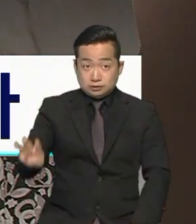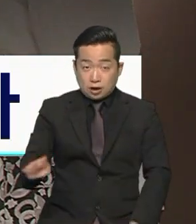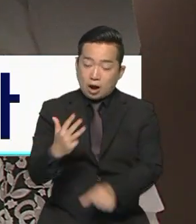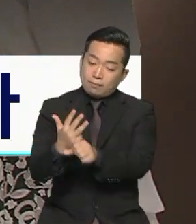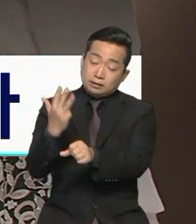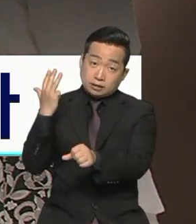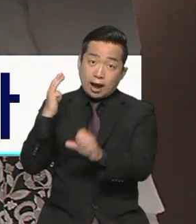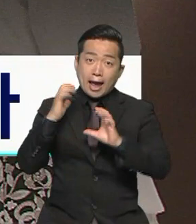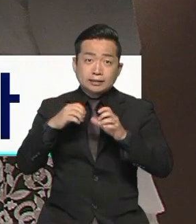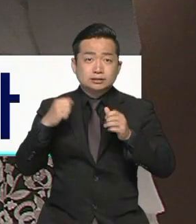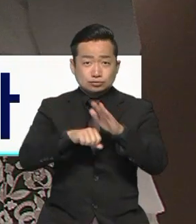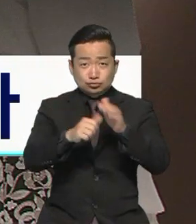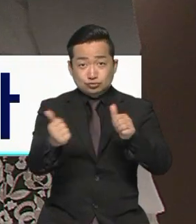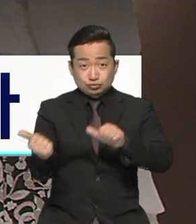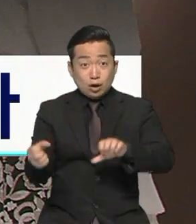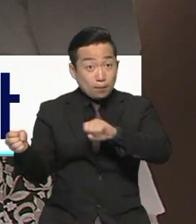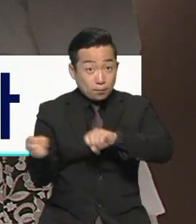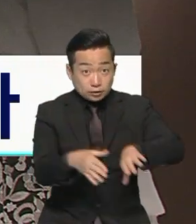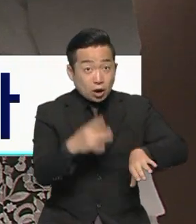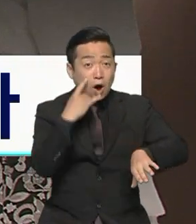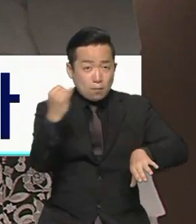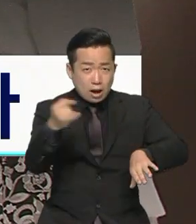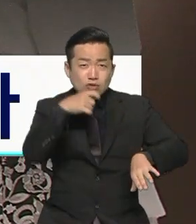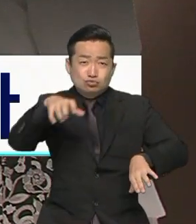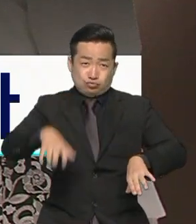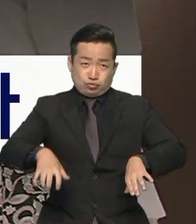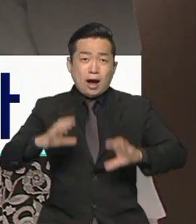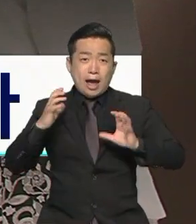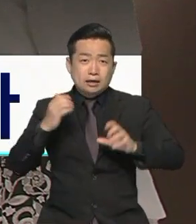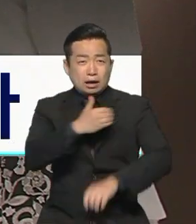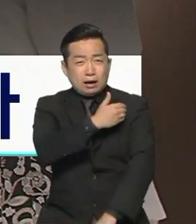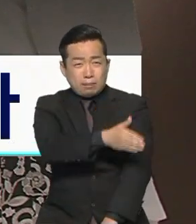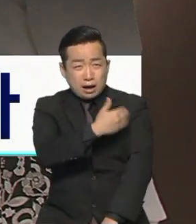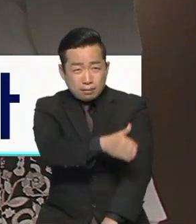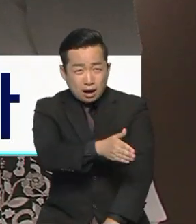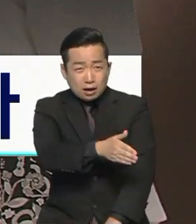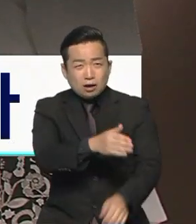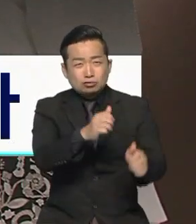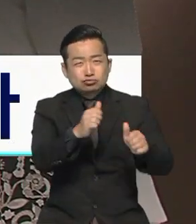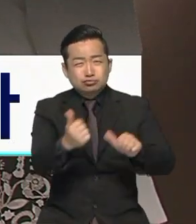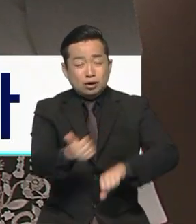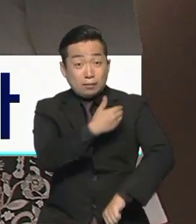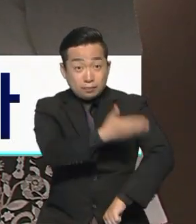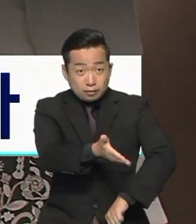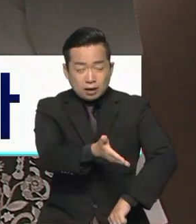유기한 엄마가 또 수원에서는 아이를 방치해서 숨지게 한 엄마가 적발됐습니다. 사공성근 기자입니다.